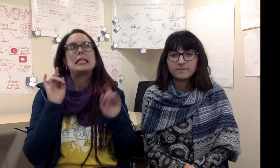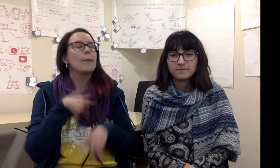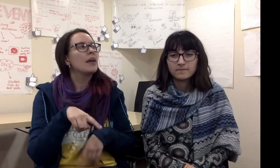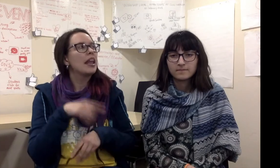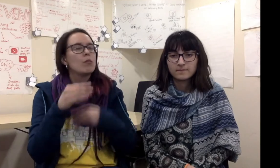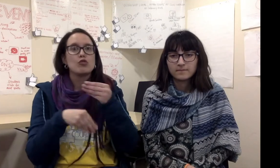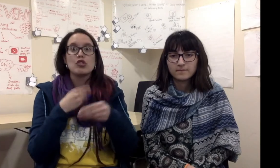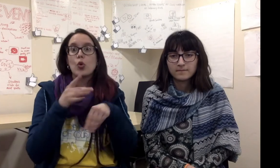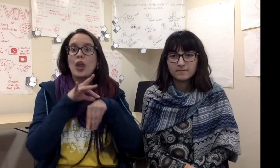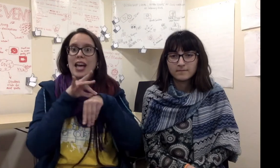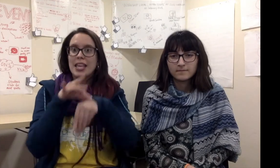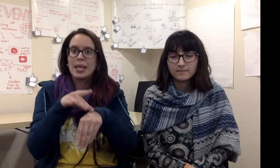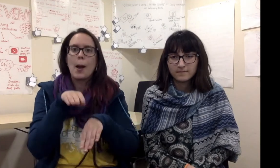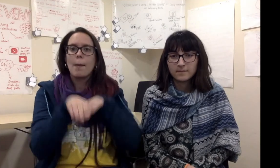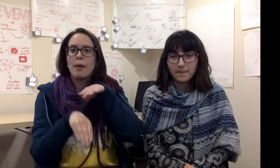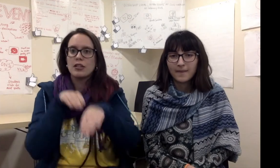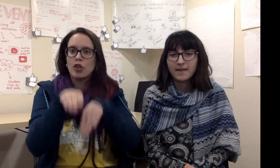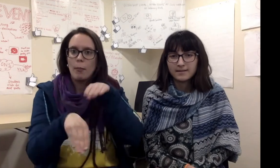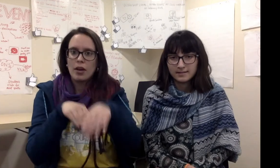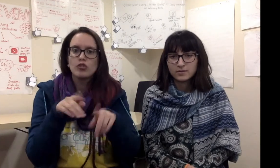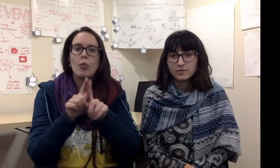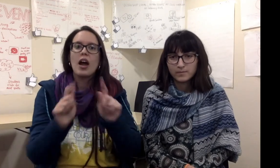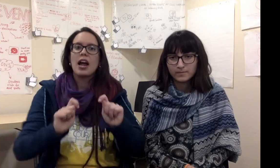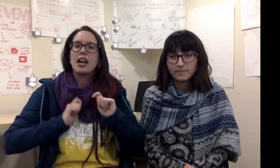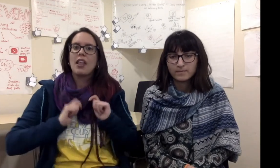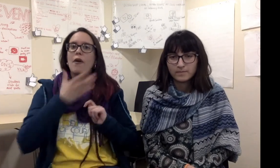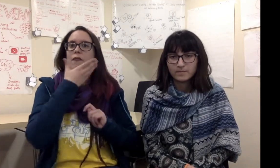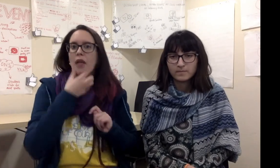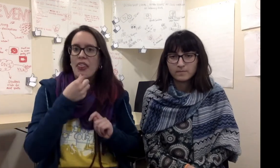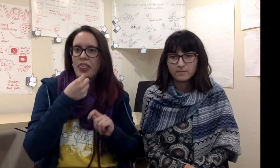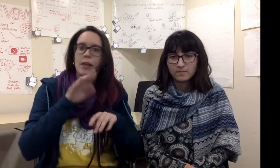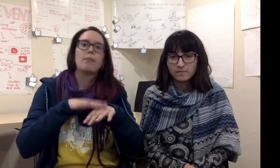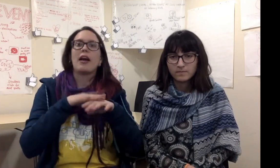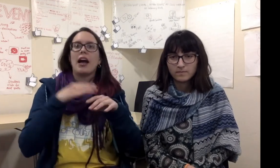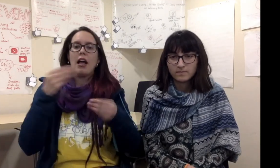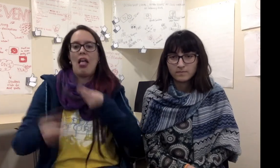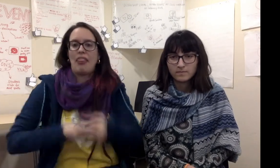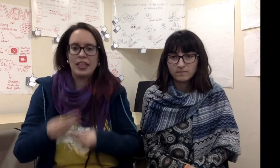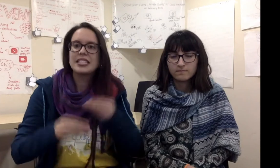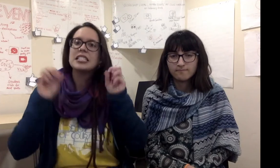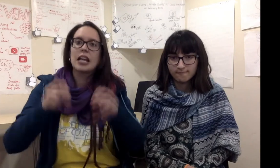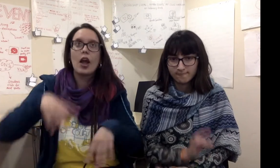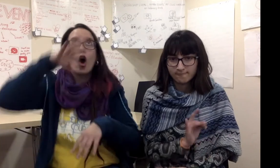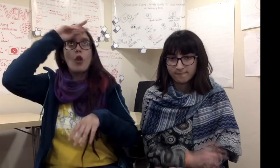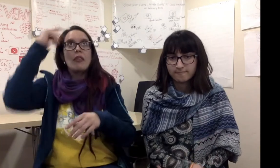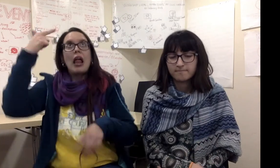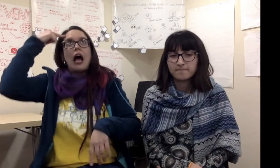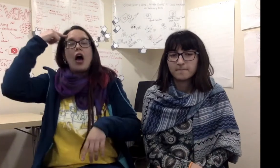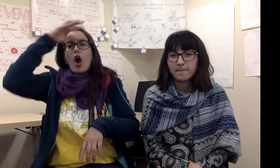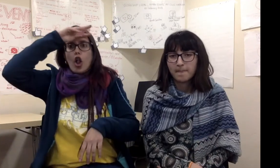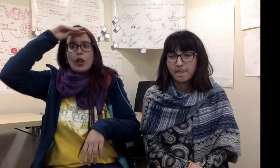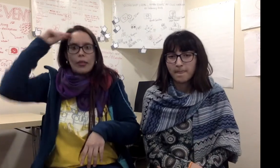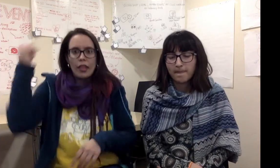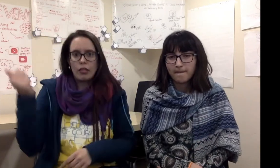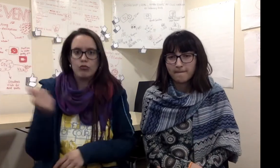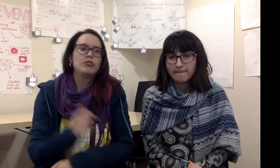También hemos creado una guía que facilite la realización de las actividades sin olvido alguno.